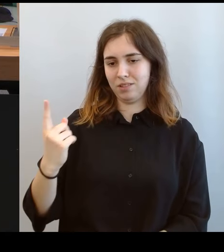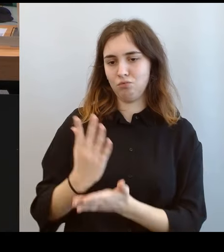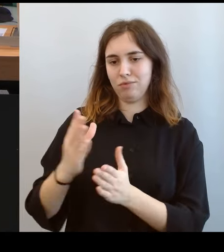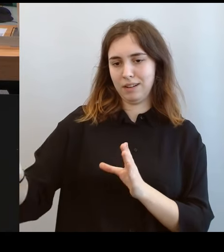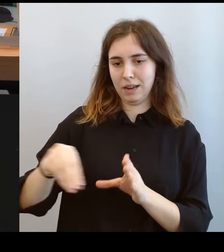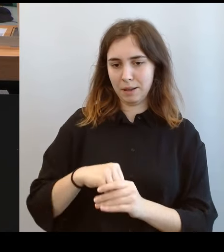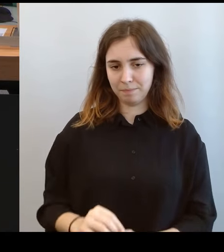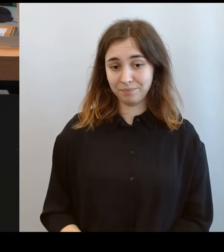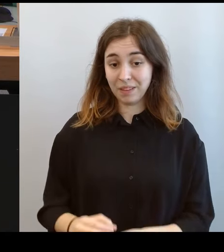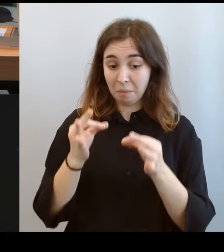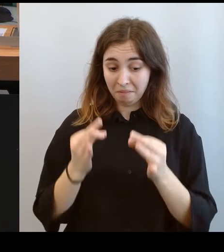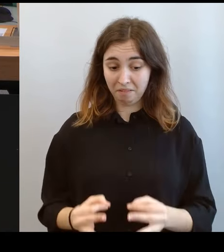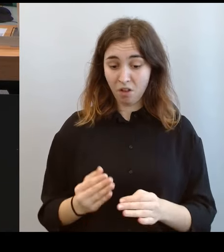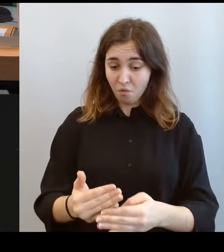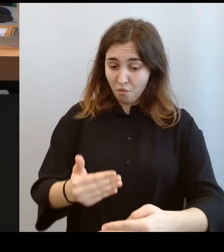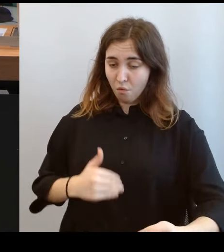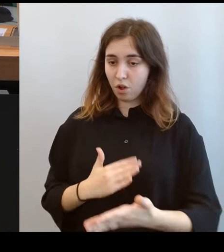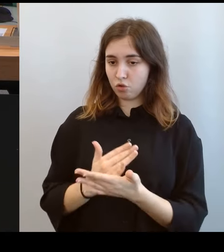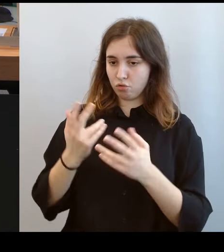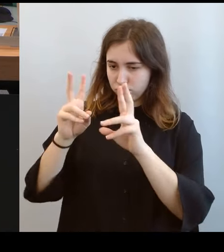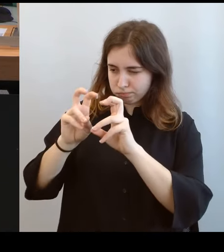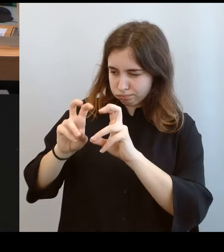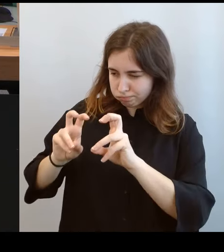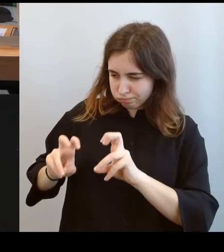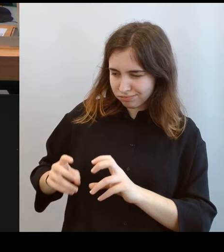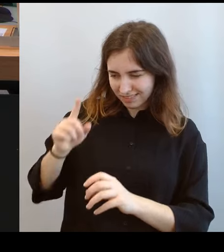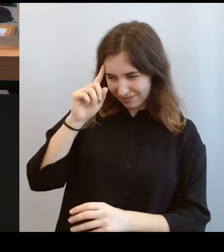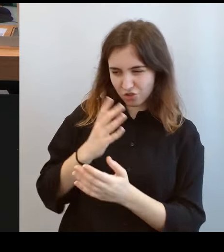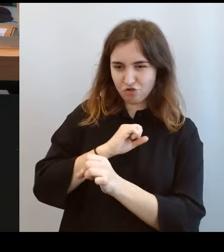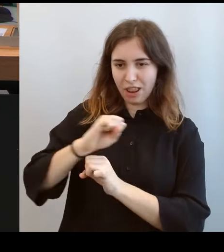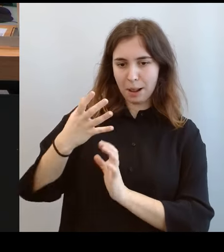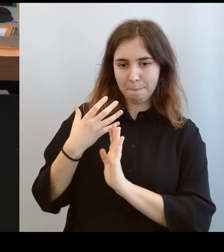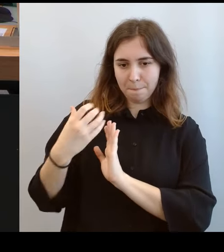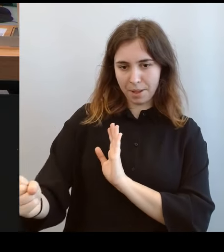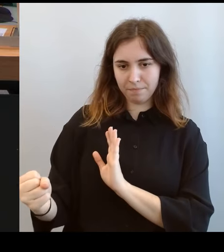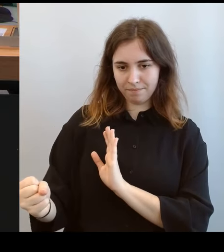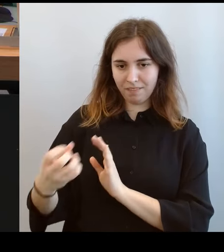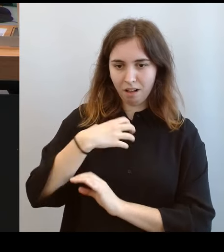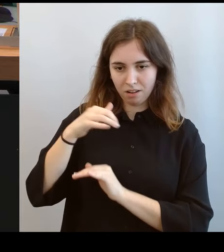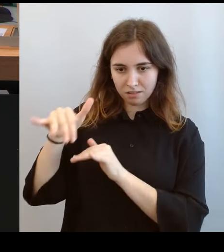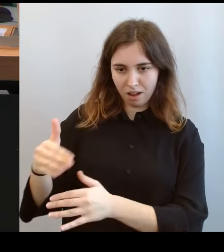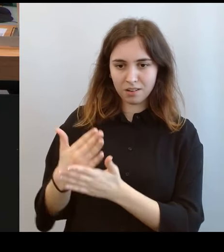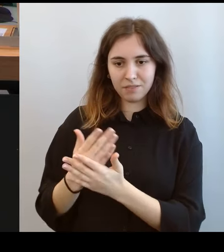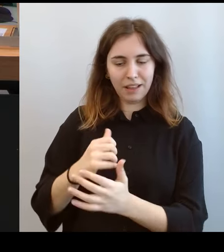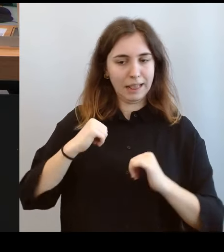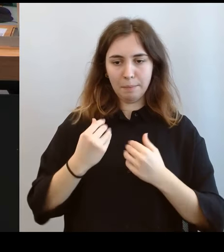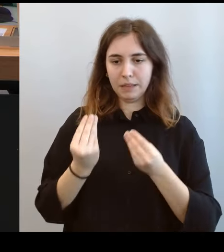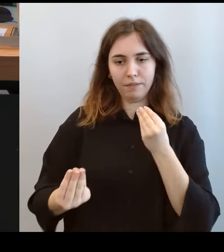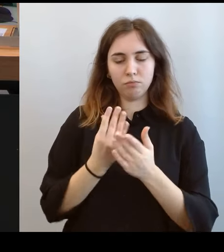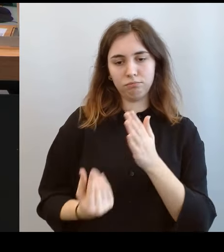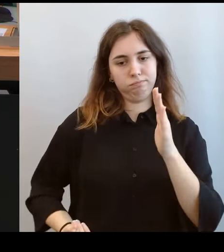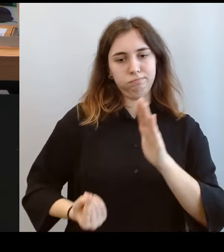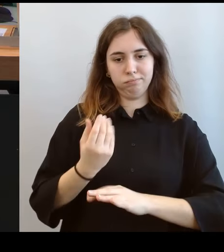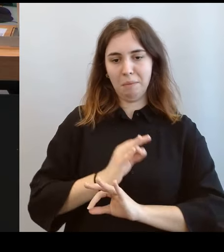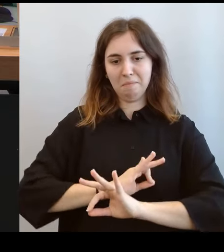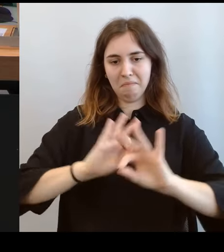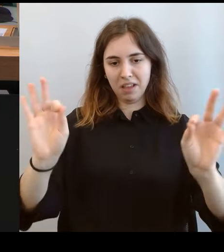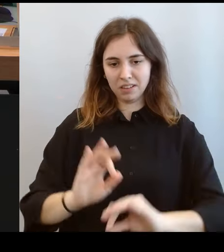Behandlungen, steigert somit die Lebensqualität und entlastet zugleich das Gesundheitssystem, sowohl von den Kapazitäten her